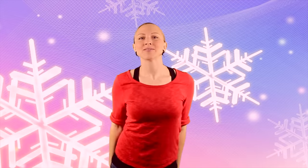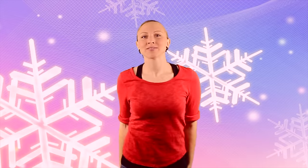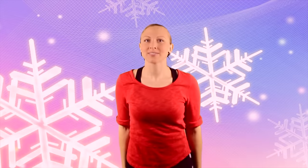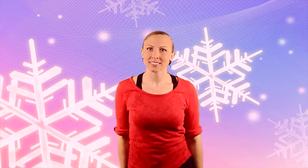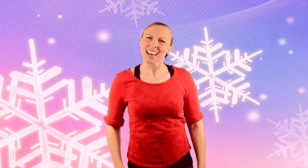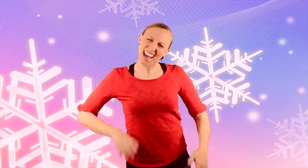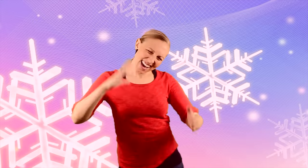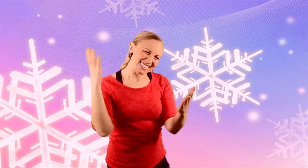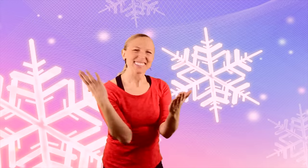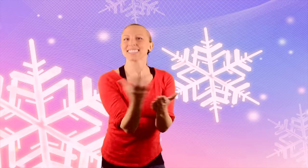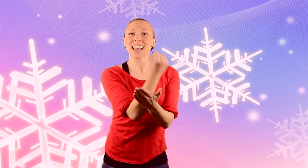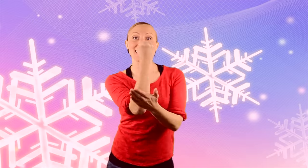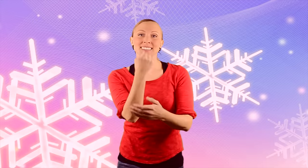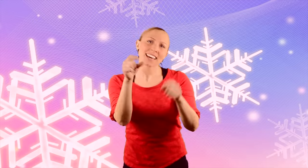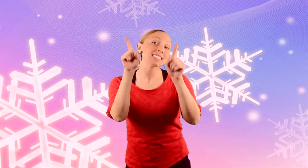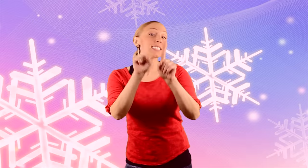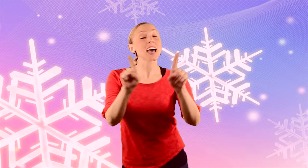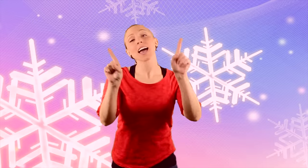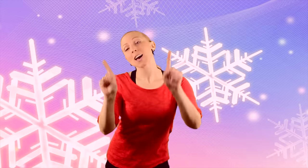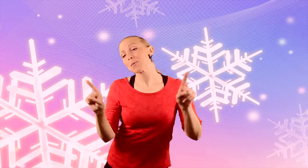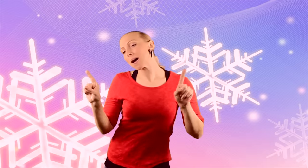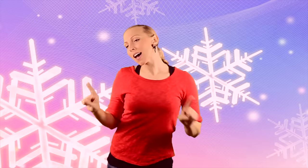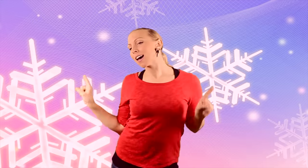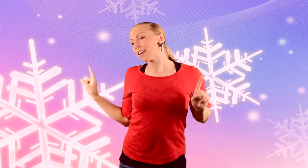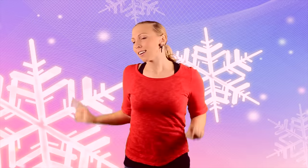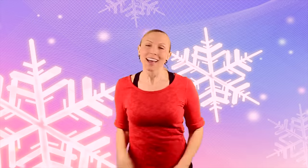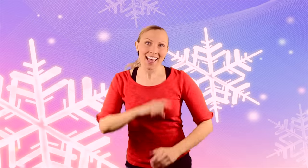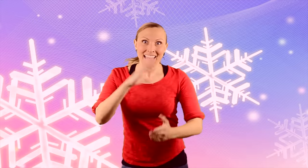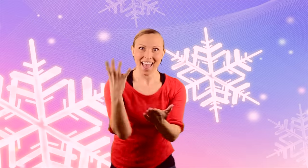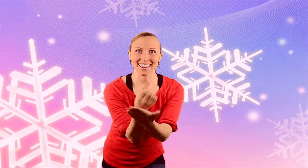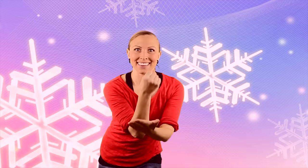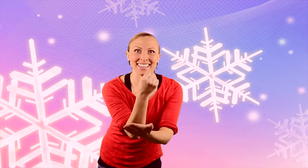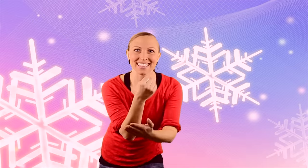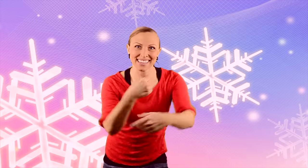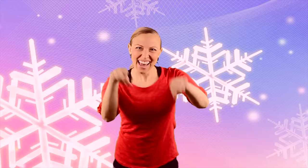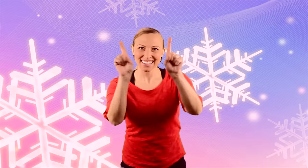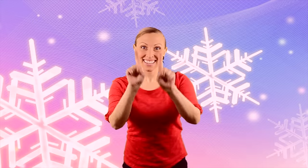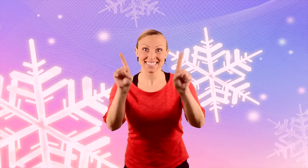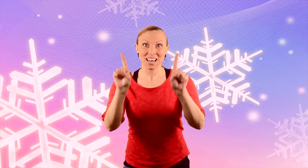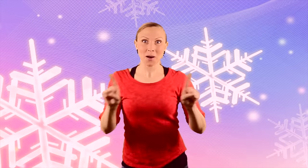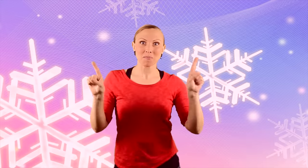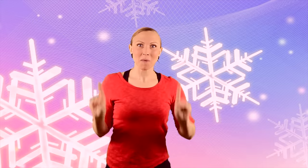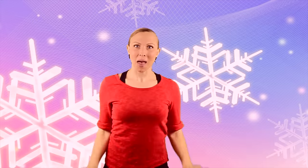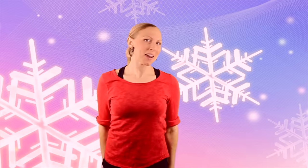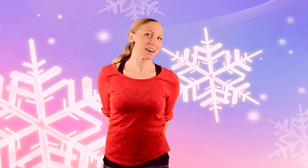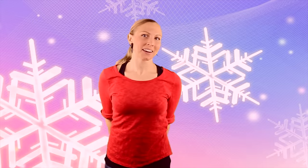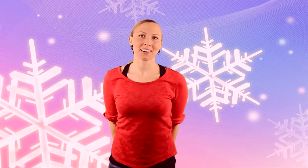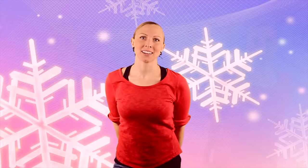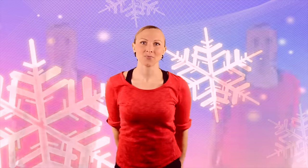Äntligen december.